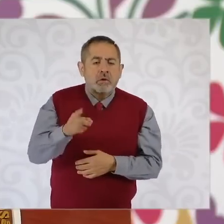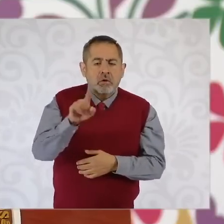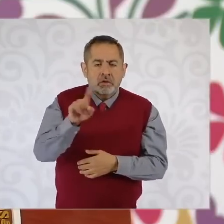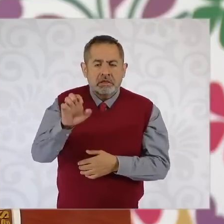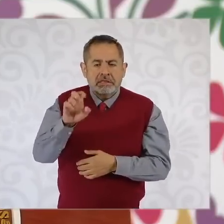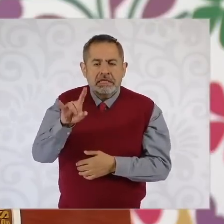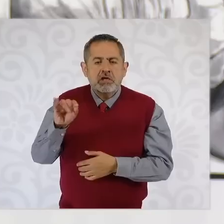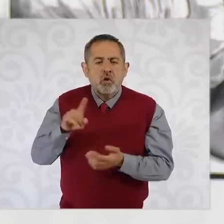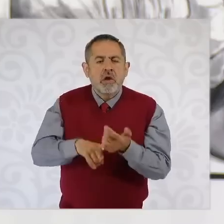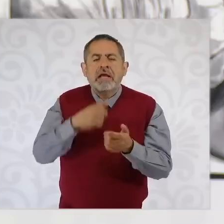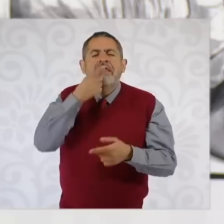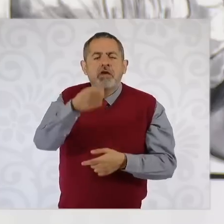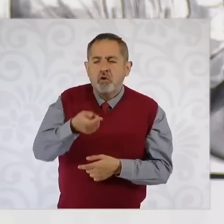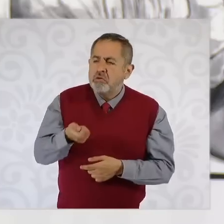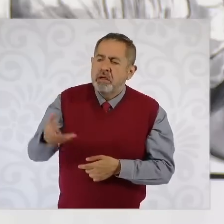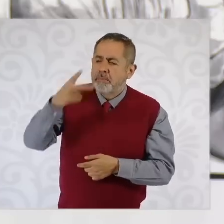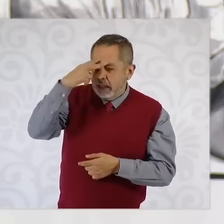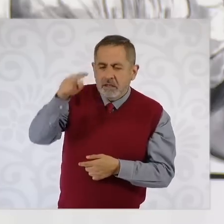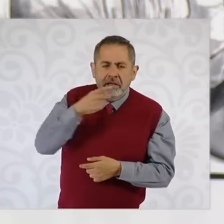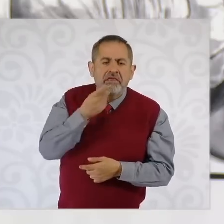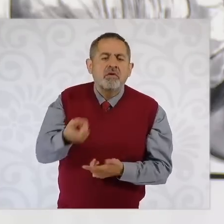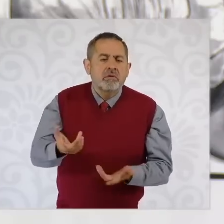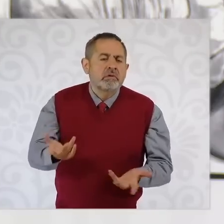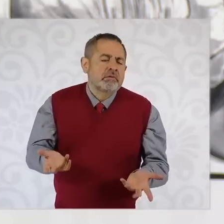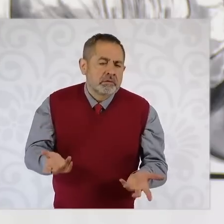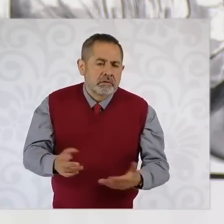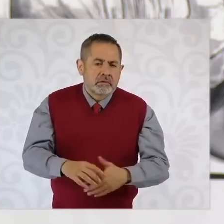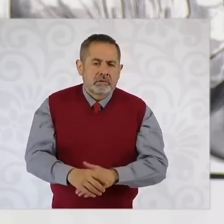mexicanos 2000